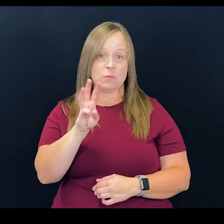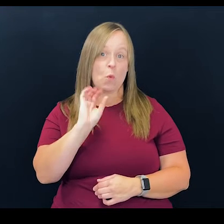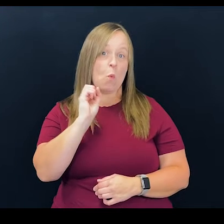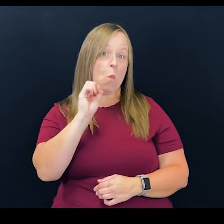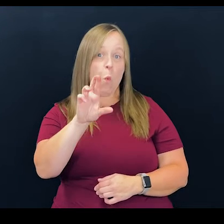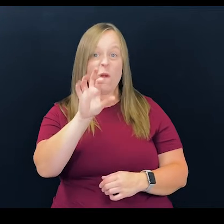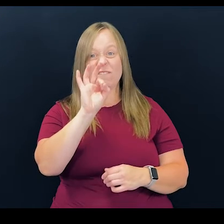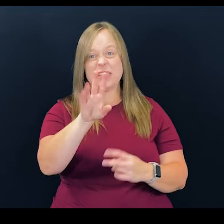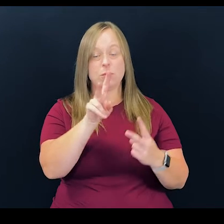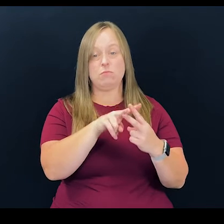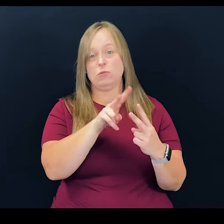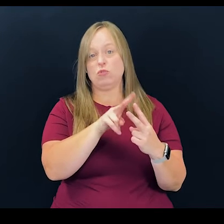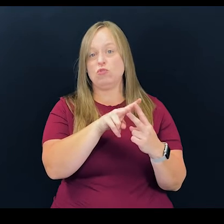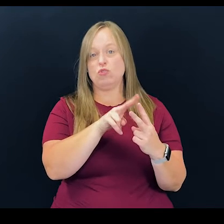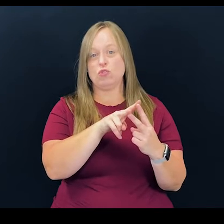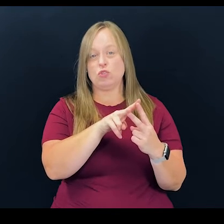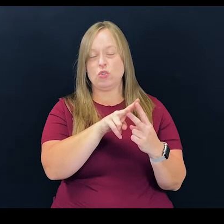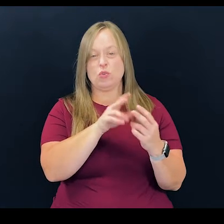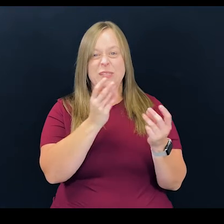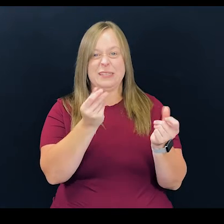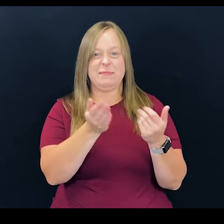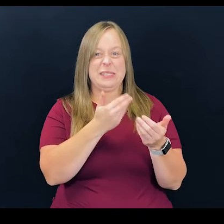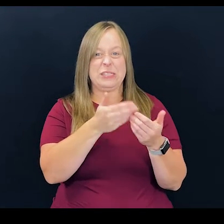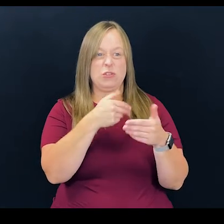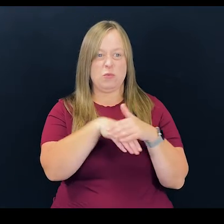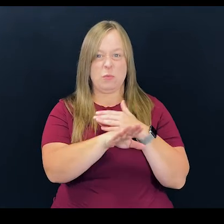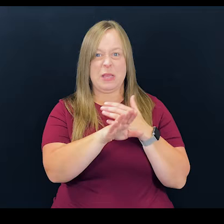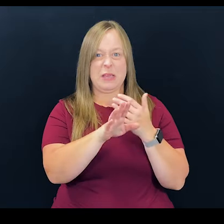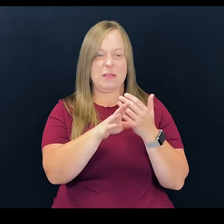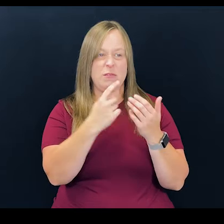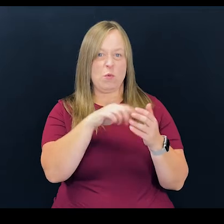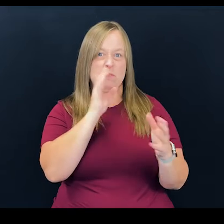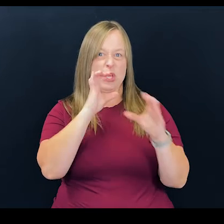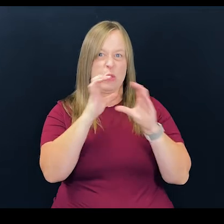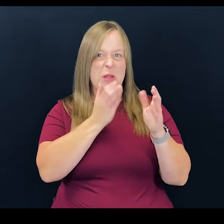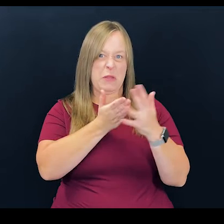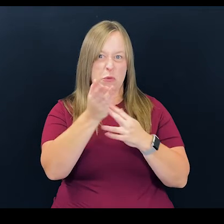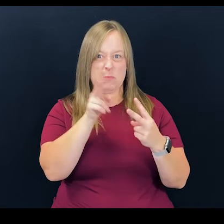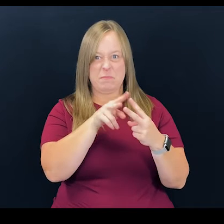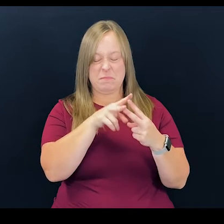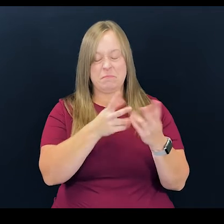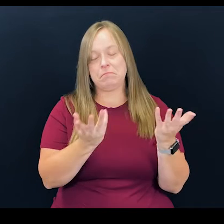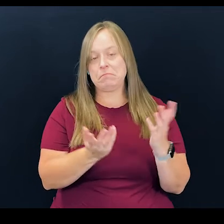o por Facebook son los dos medios más rápido digamos contestamos.